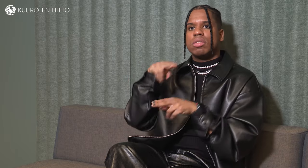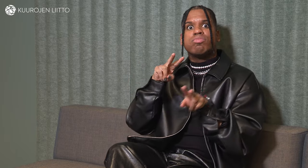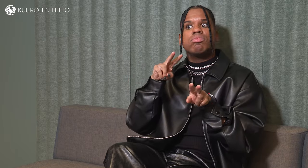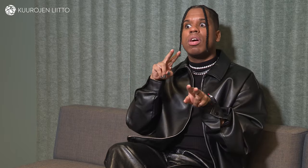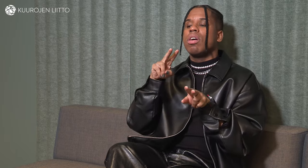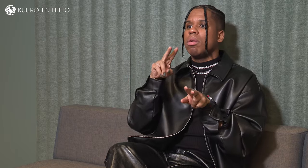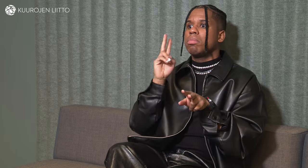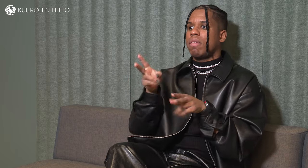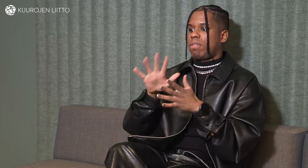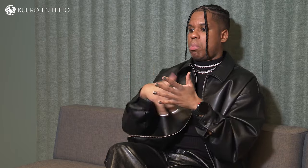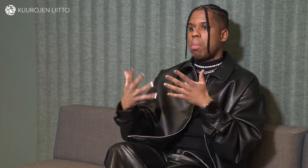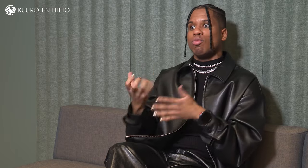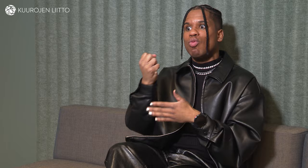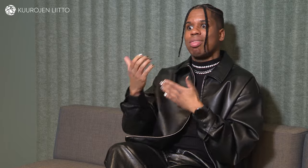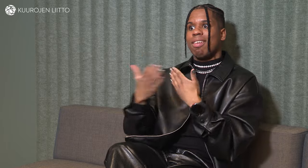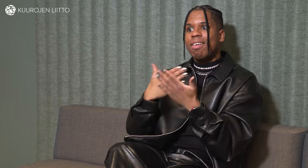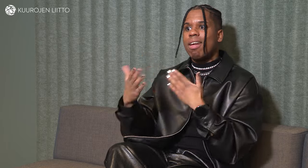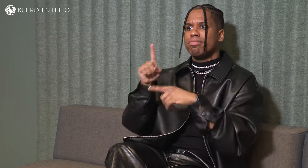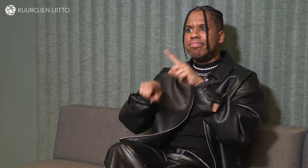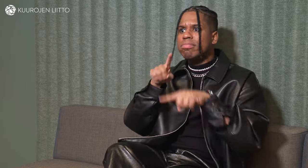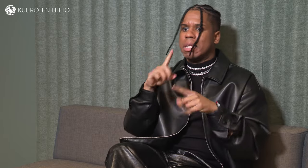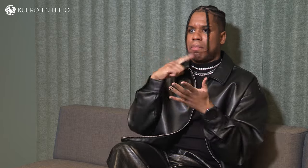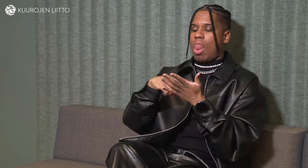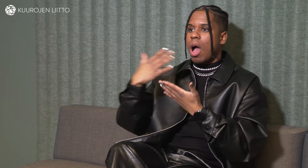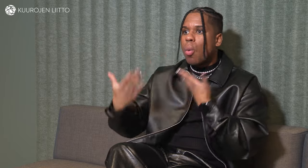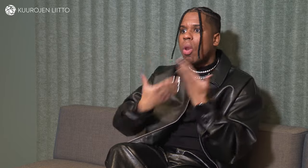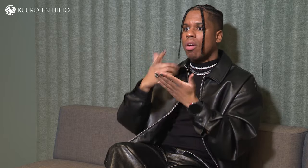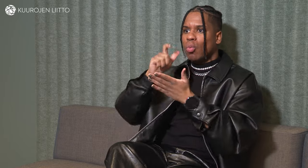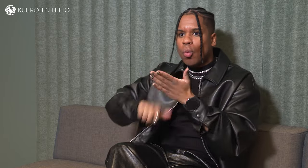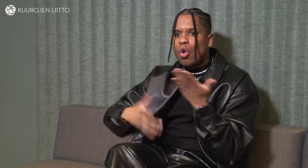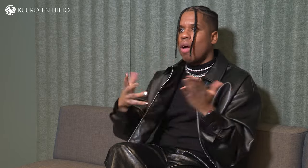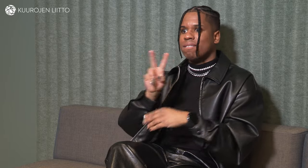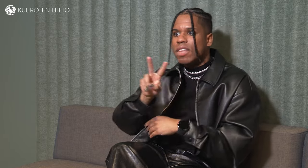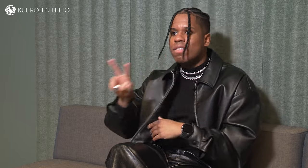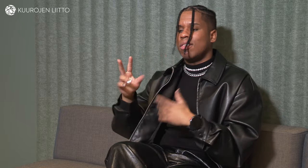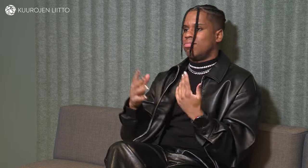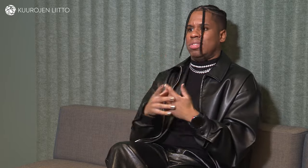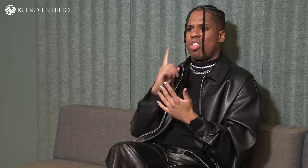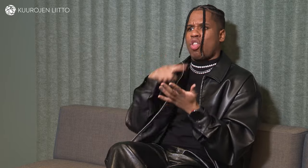Ihmiset ovat havahtuneet siihen, että viittoen pystyy tekemään kaikenlaista, - kuten laulamaan sekä esittämään runoja ja visual vernacular -tekniikaa.